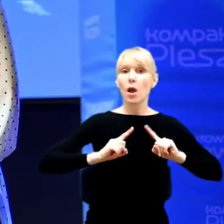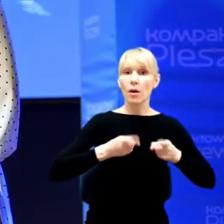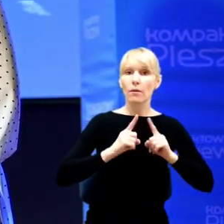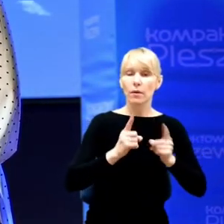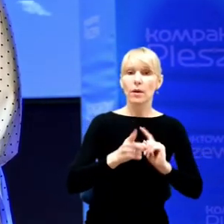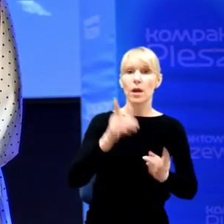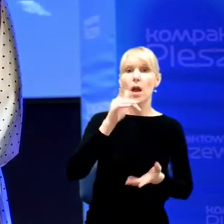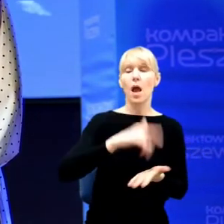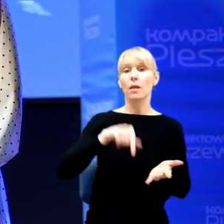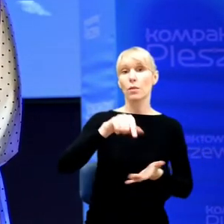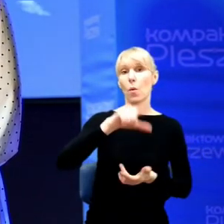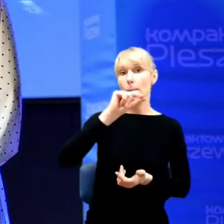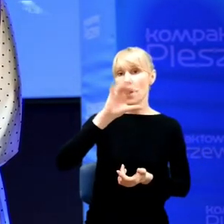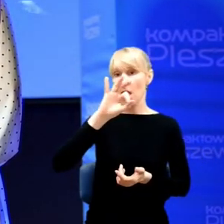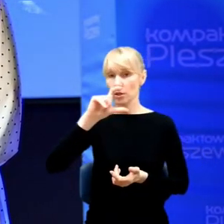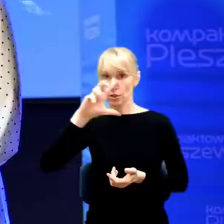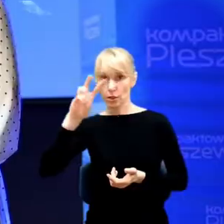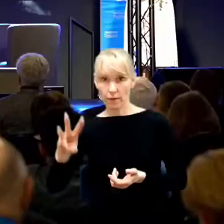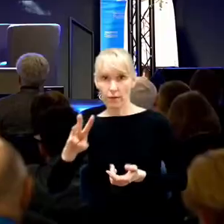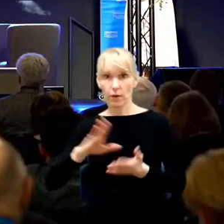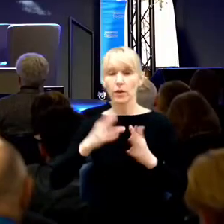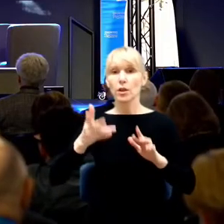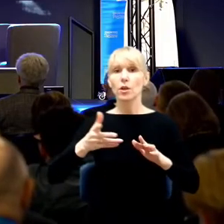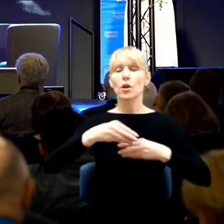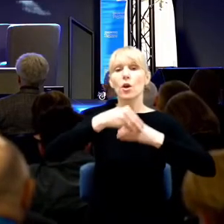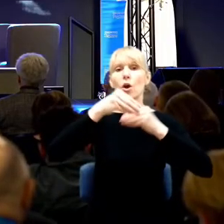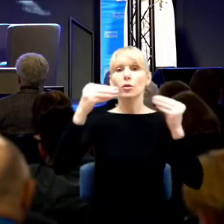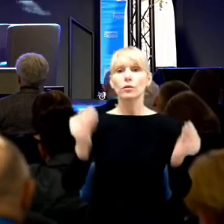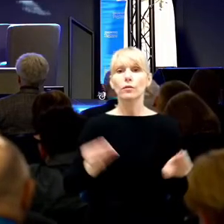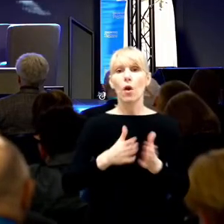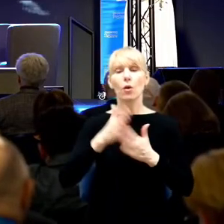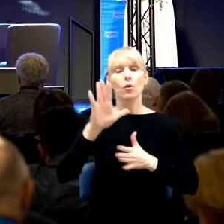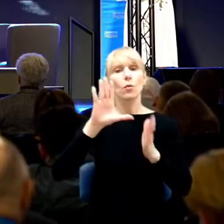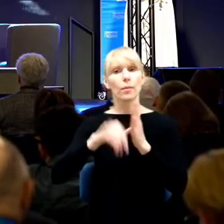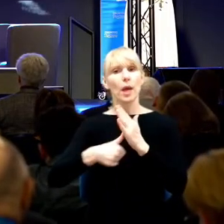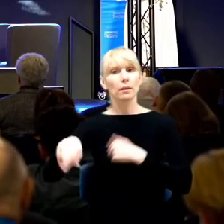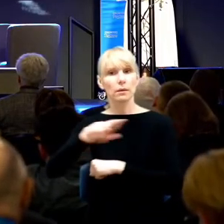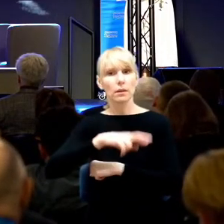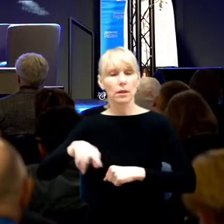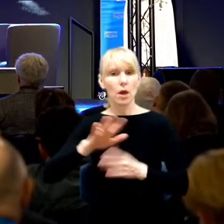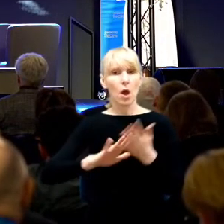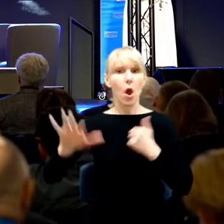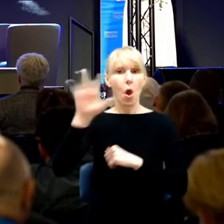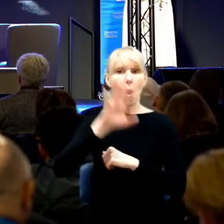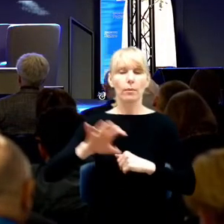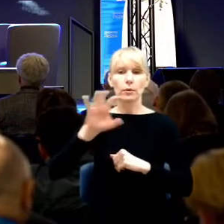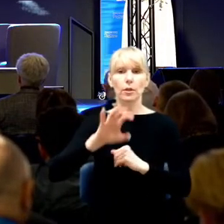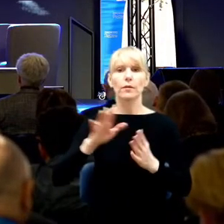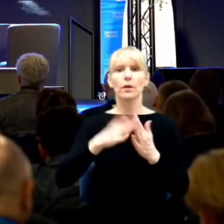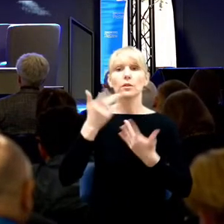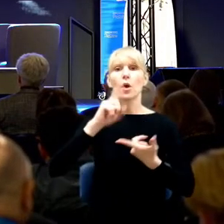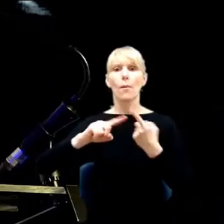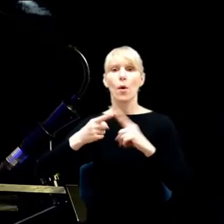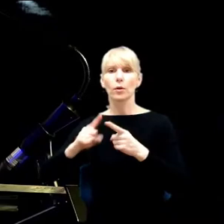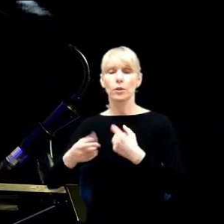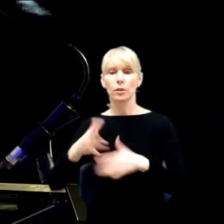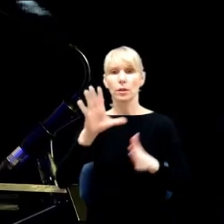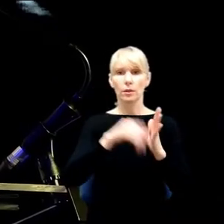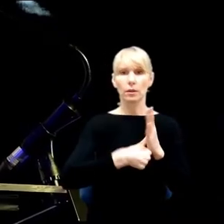oraz Instytut Rozwoju Miast i Regionów, Obserwatorium Polityki Miejskiej, a także Związek Miast Polskich.